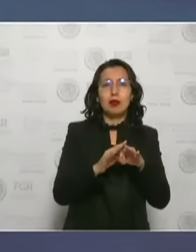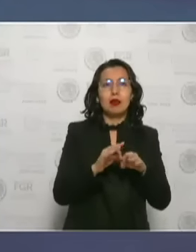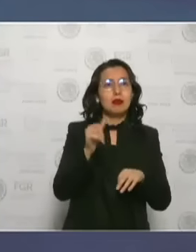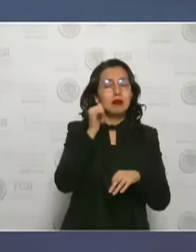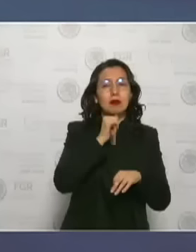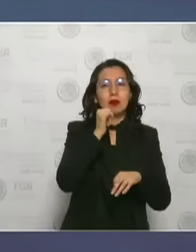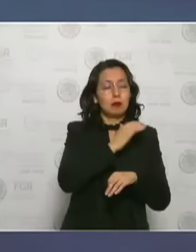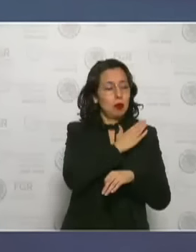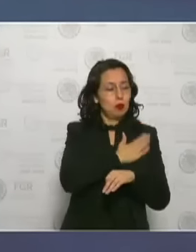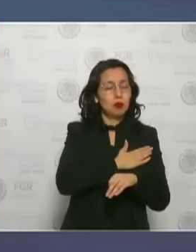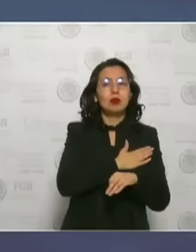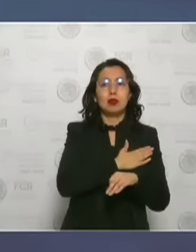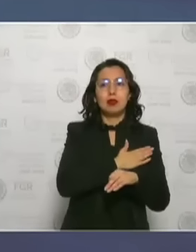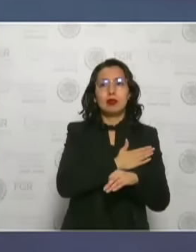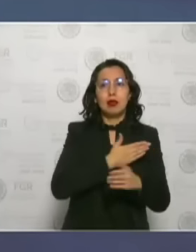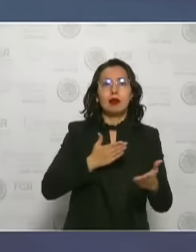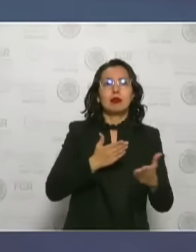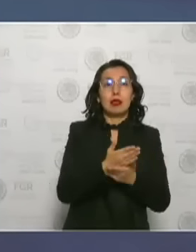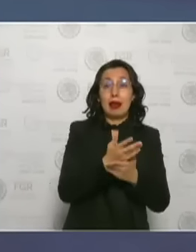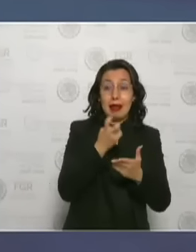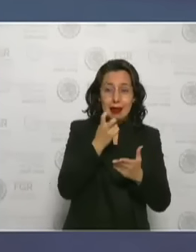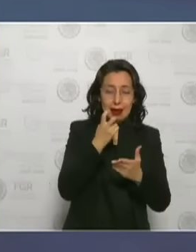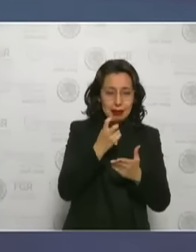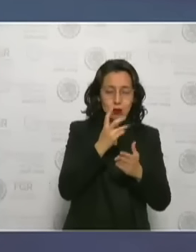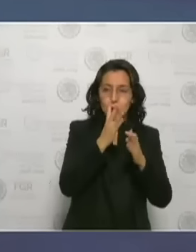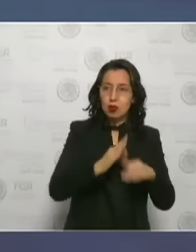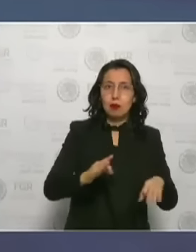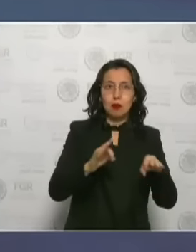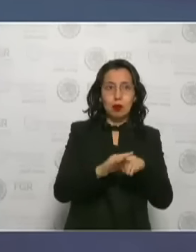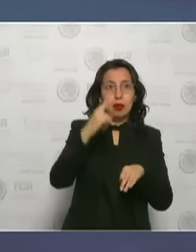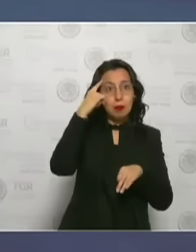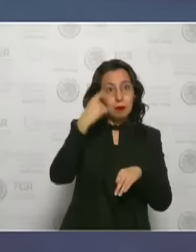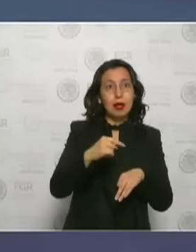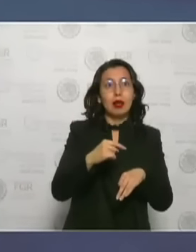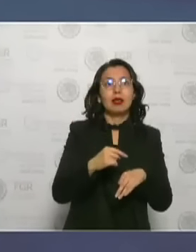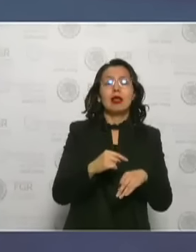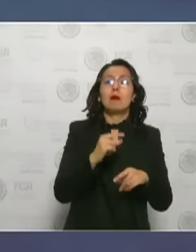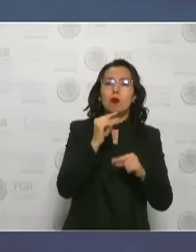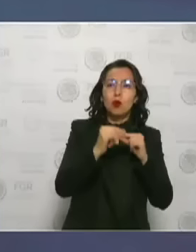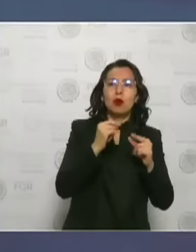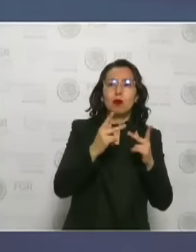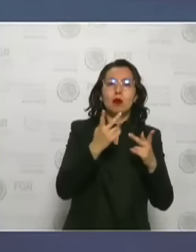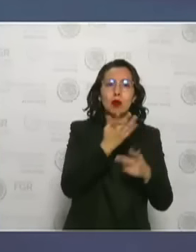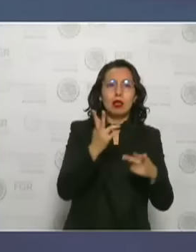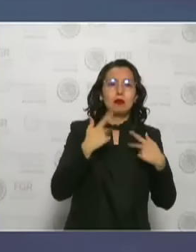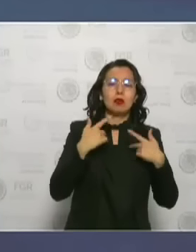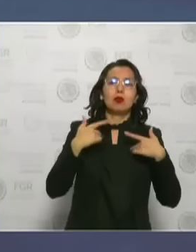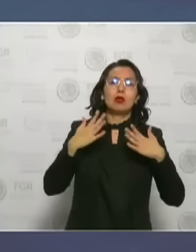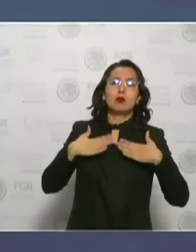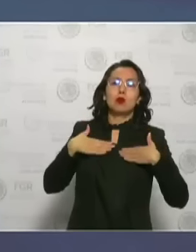debe erigirse como el pilar fundamental para la reconstrucción de la confianza ciudadana. Nuestra